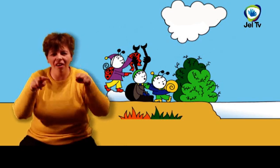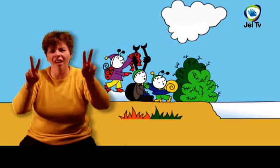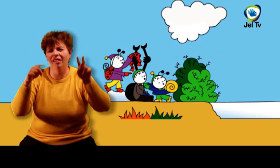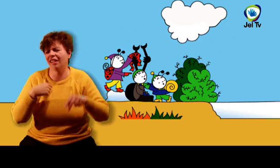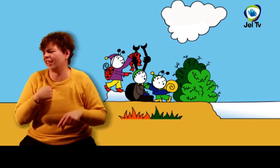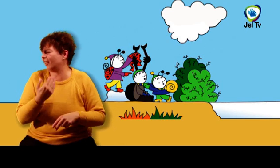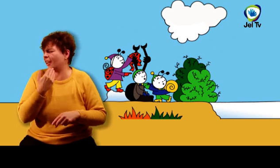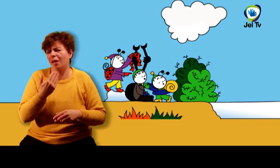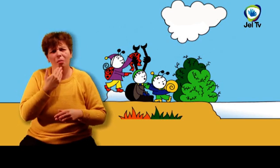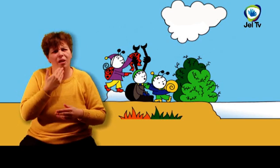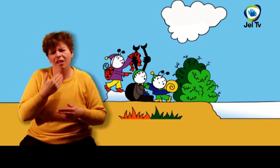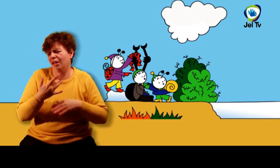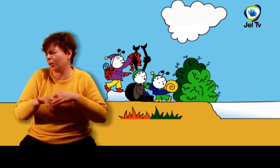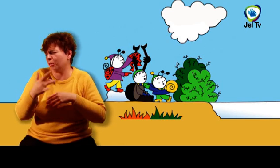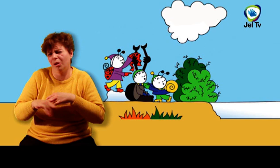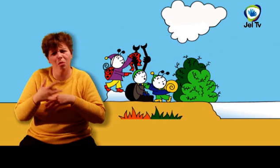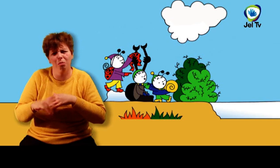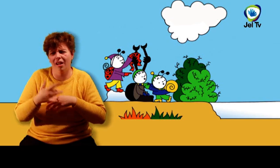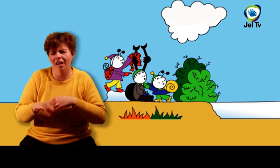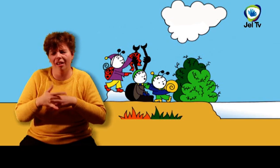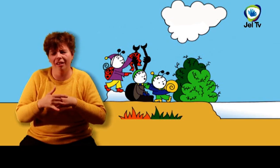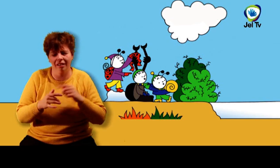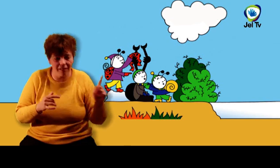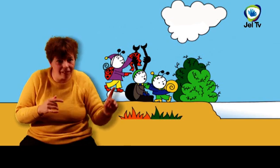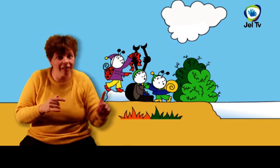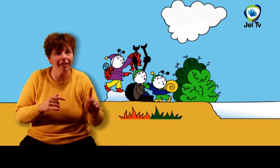Nem akarom megpróbálni!- duzzogott a szarvasbogár.